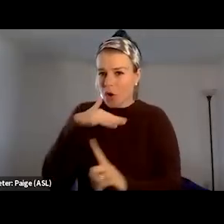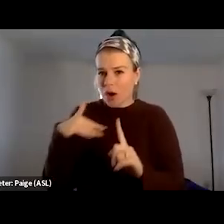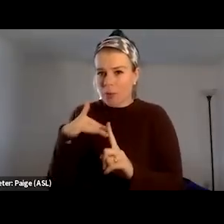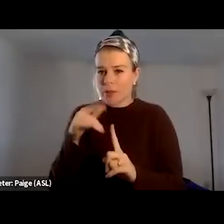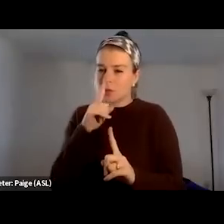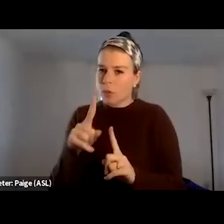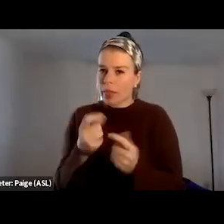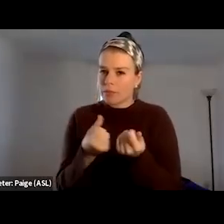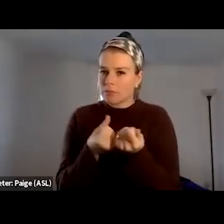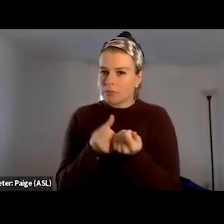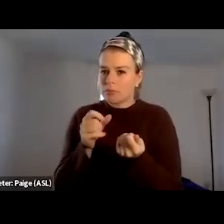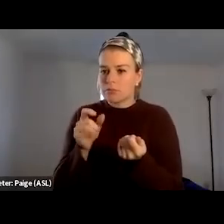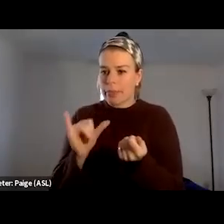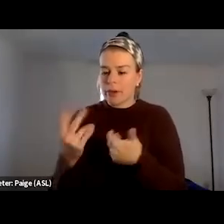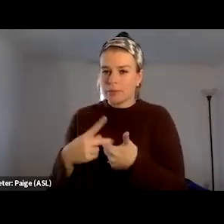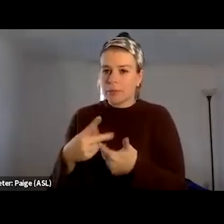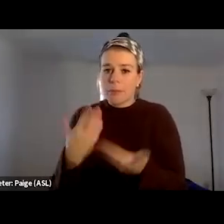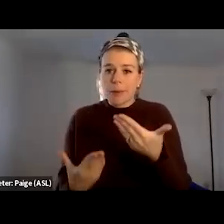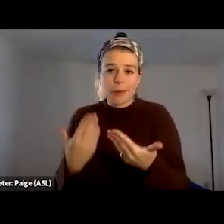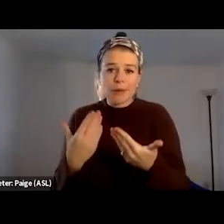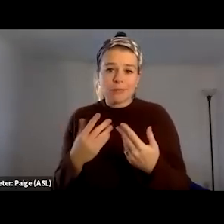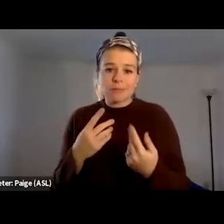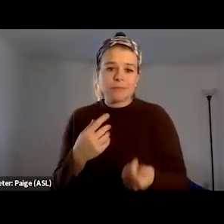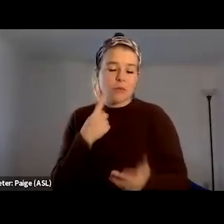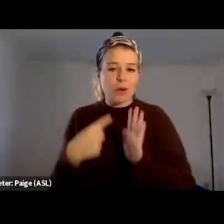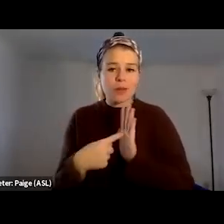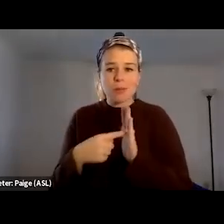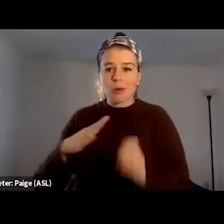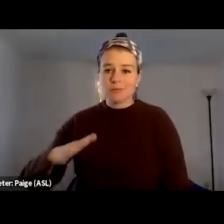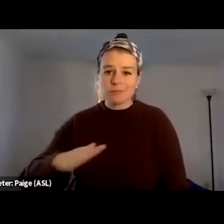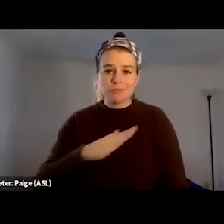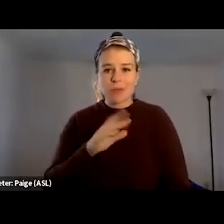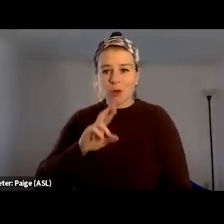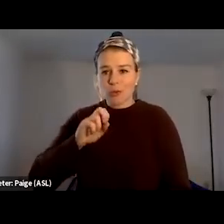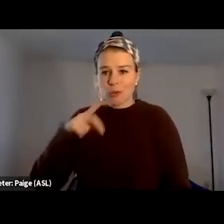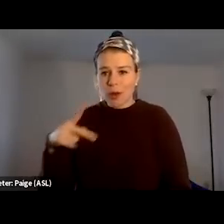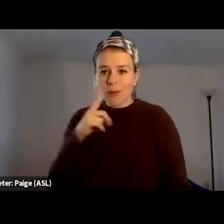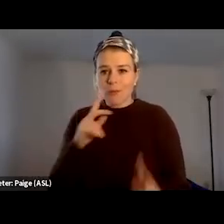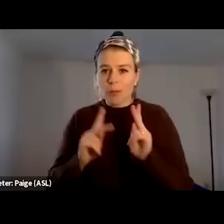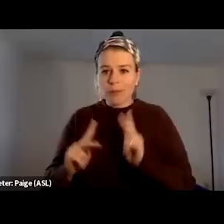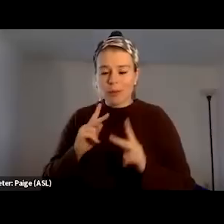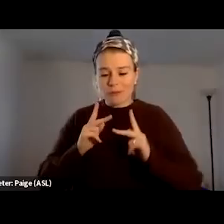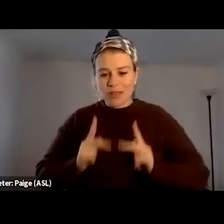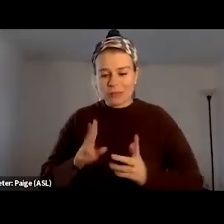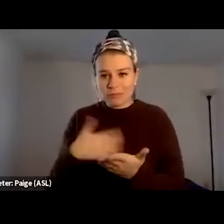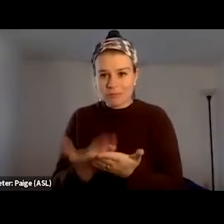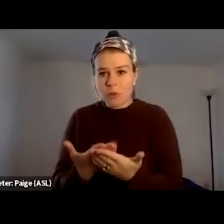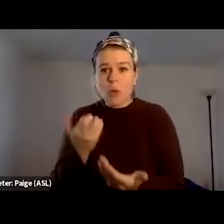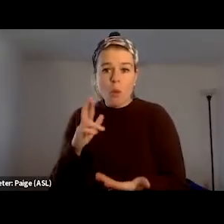ya sea a través de cosas físicas como rampas para las personas que las necesitan, o cosas sociales como tener personas capacitadas en primeros auxilios de salud mental